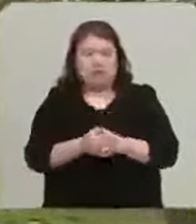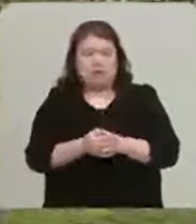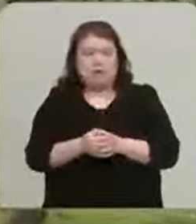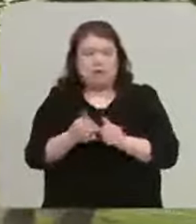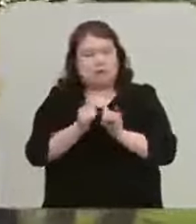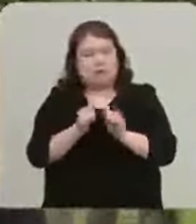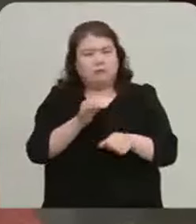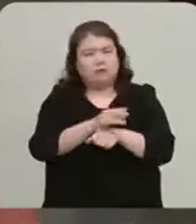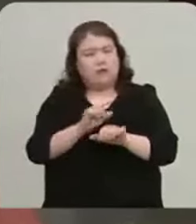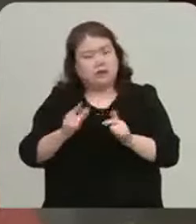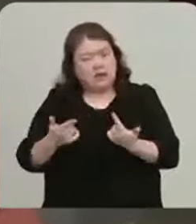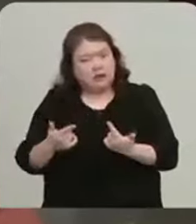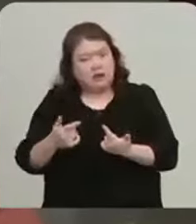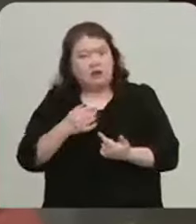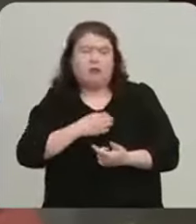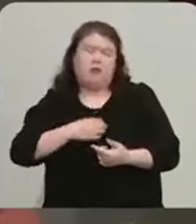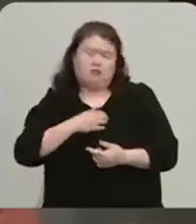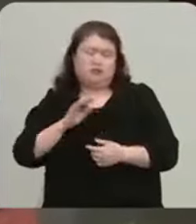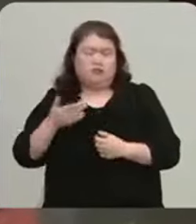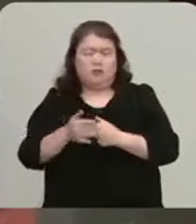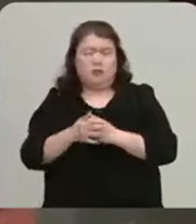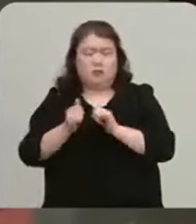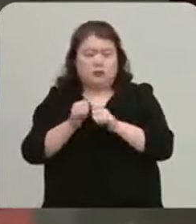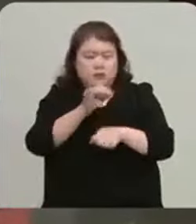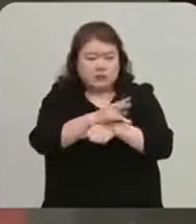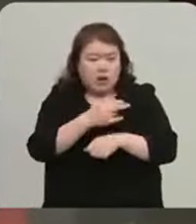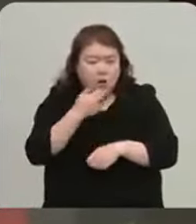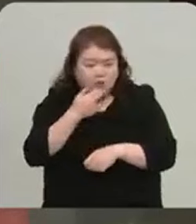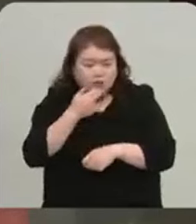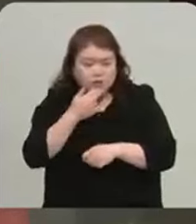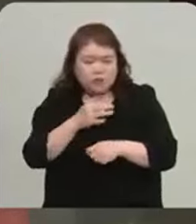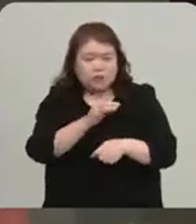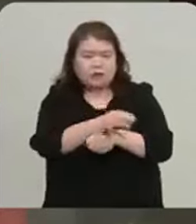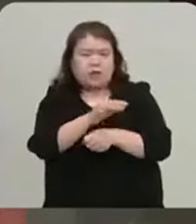홍인숙/사과 재배 농민 : 소비가 안 되면 공판장에서 사 가는 일반